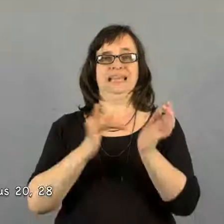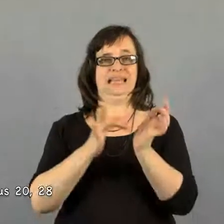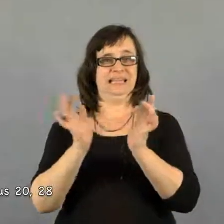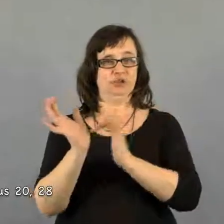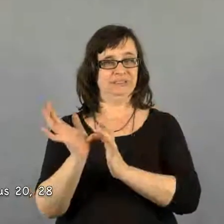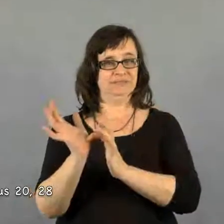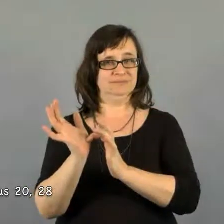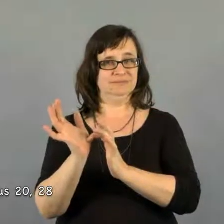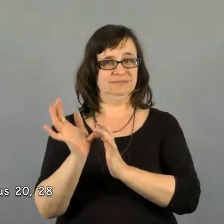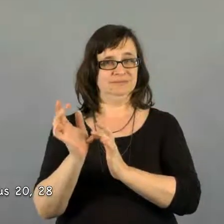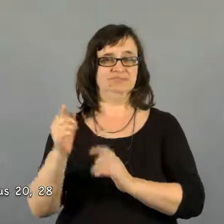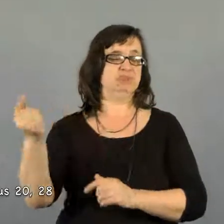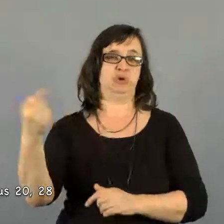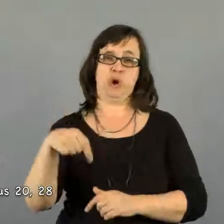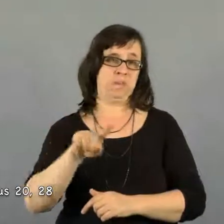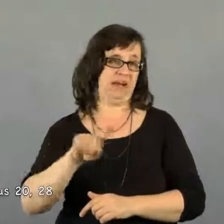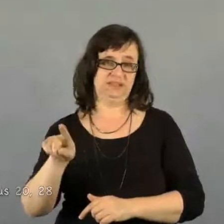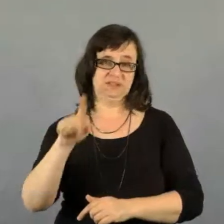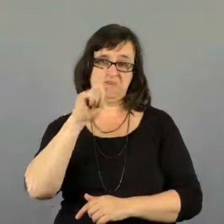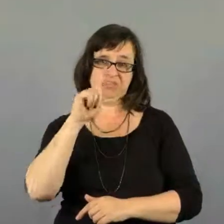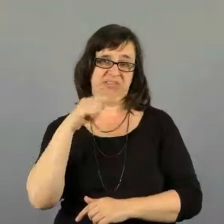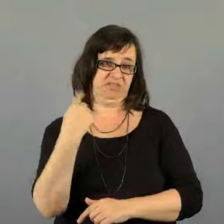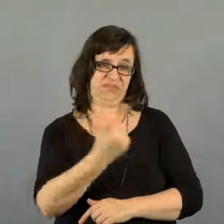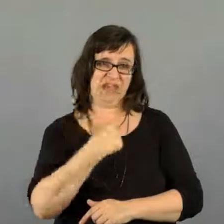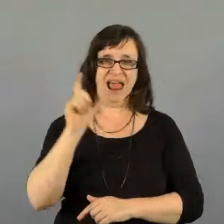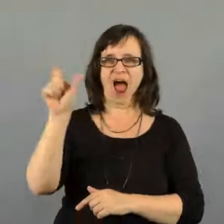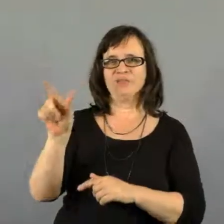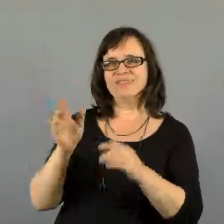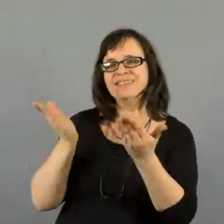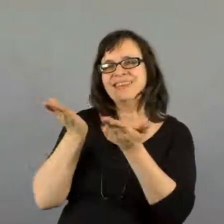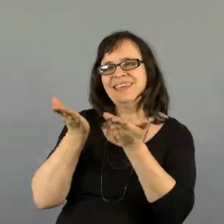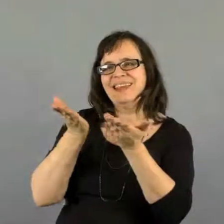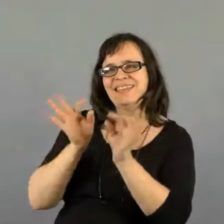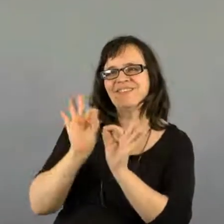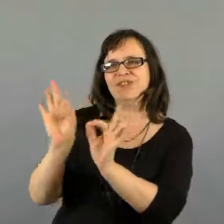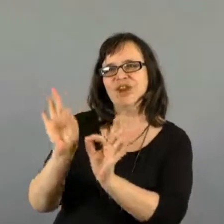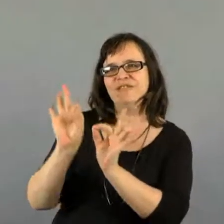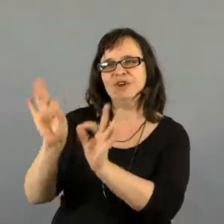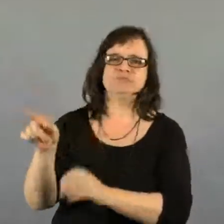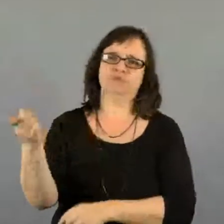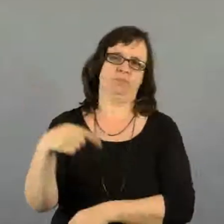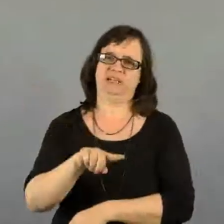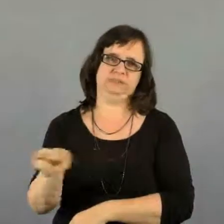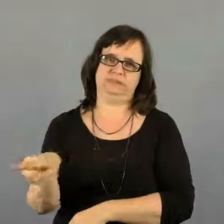Jesus kommt nicht, dass wir ihm dienen